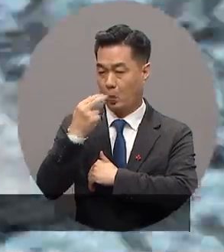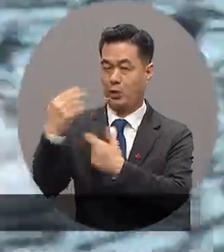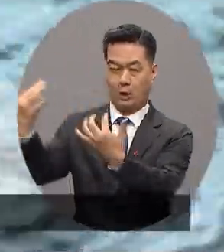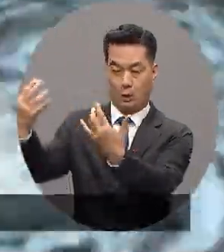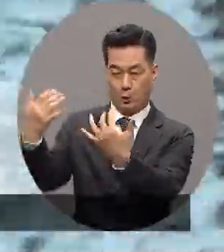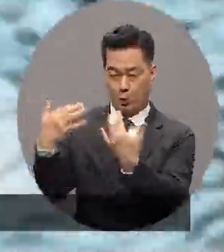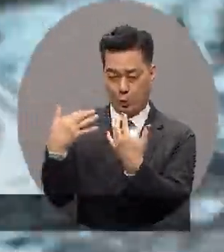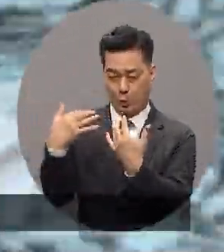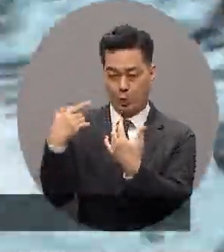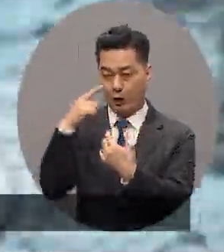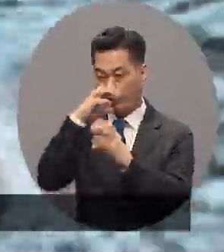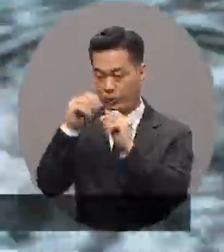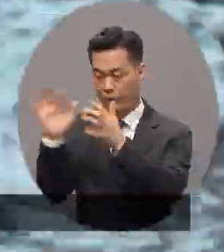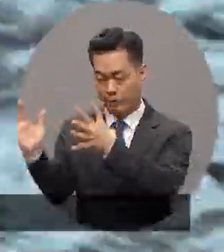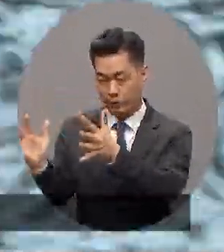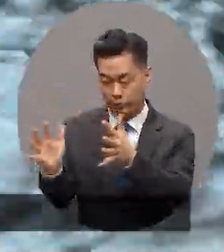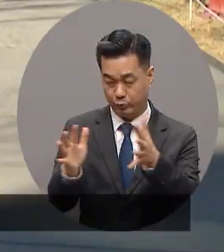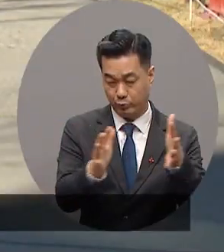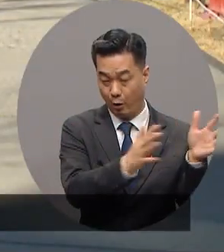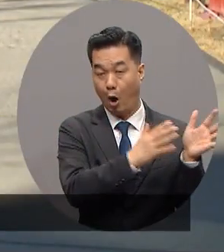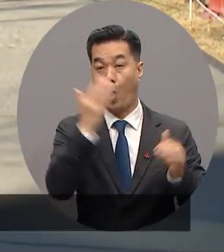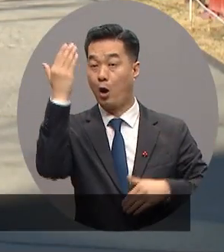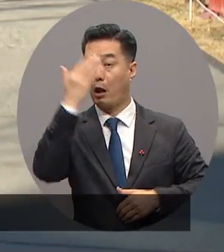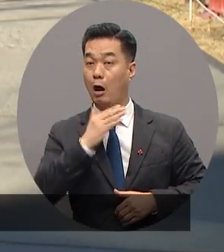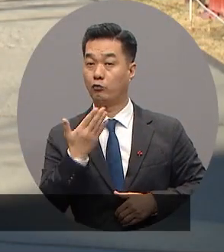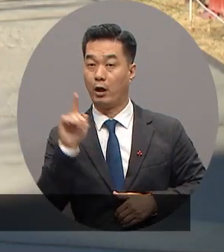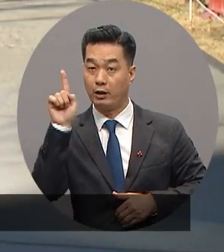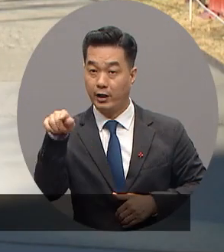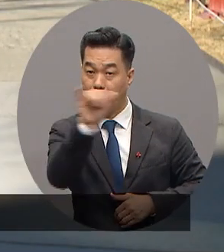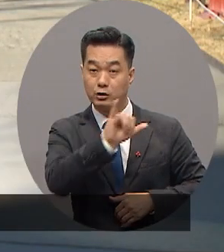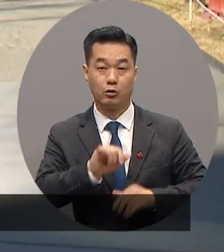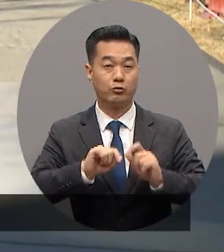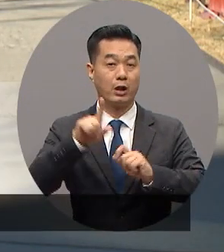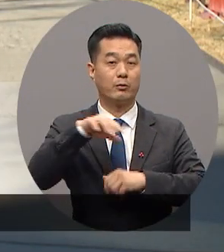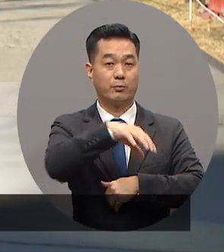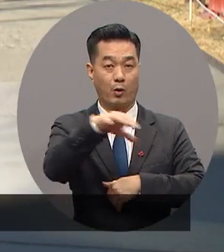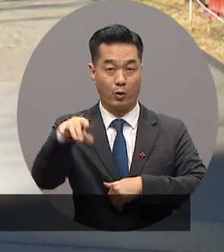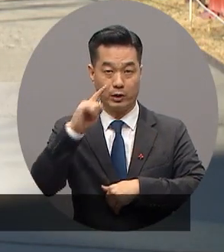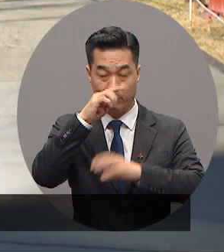내일 북서쪽에서 청정한 공기가 유입되면서미세먼지가 씻겨 나갈 것으로 보입니다.